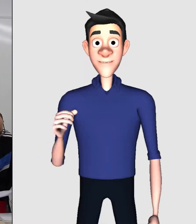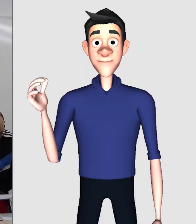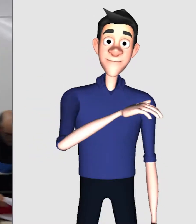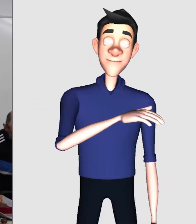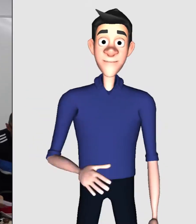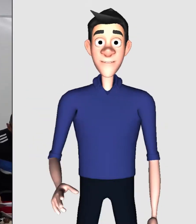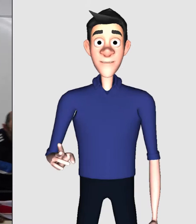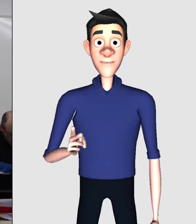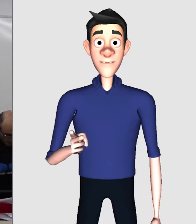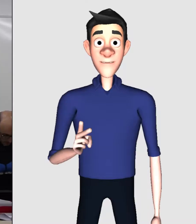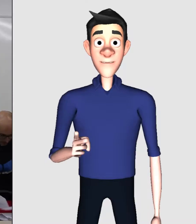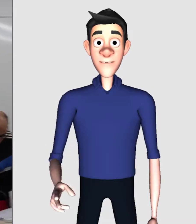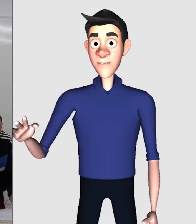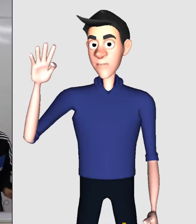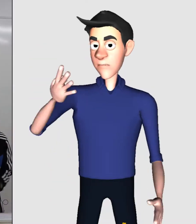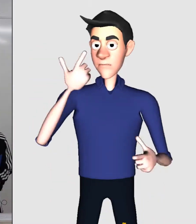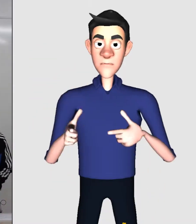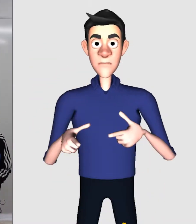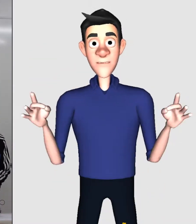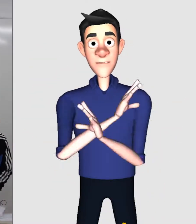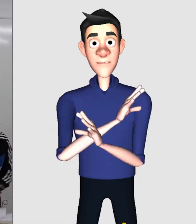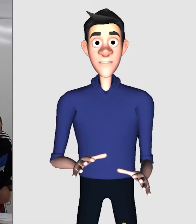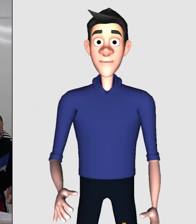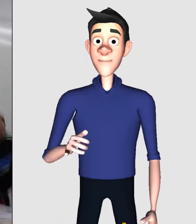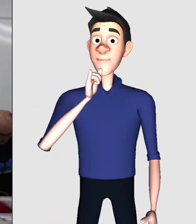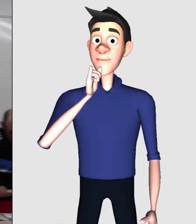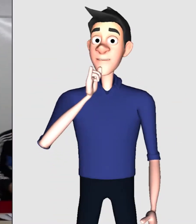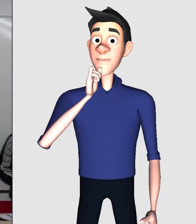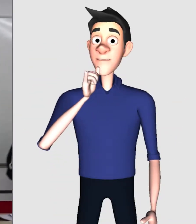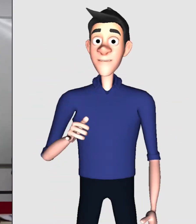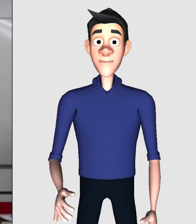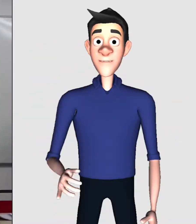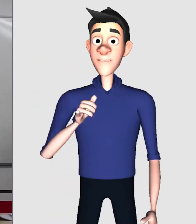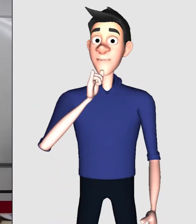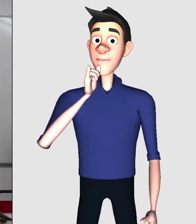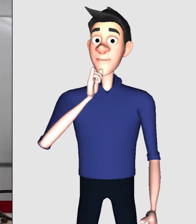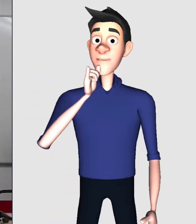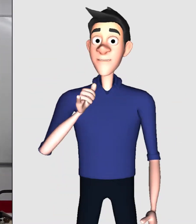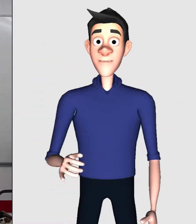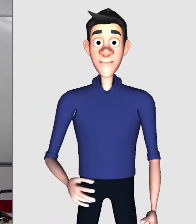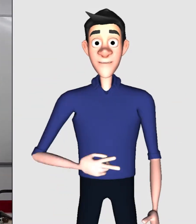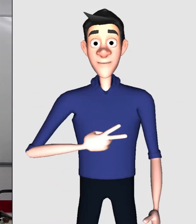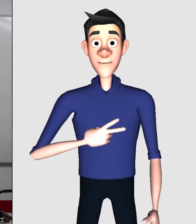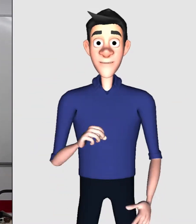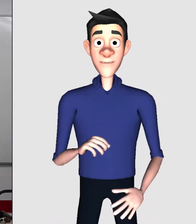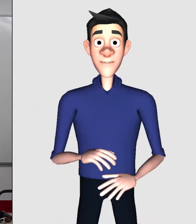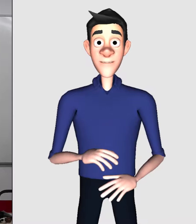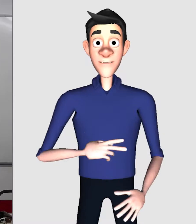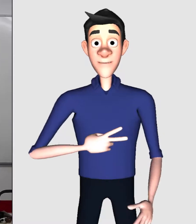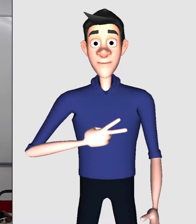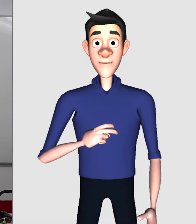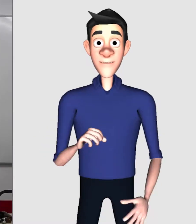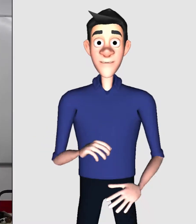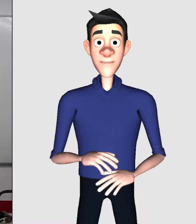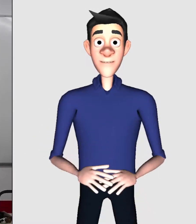Vamos continuar onde tínhamos parado na última aula, na resolução de alguns exemplos